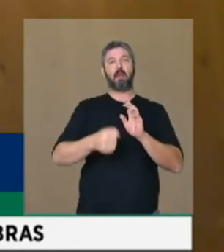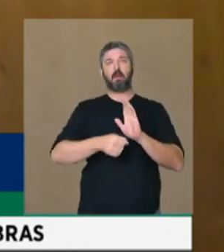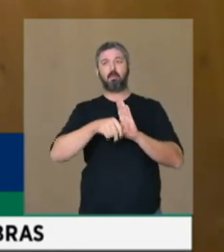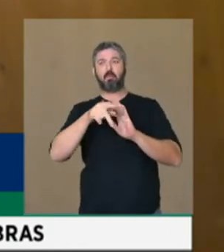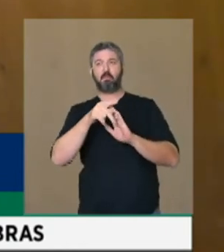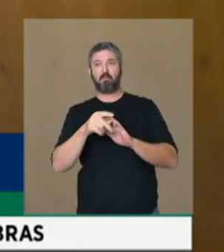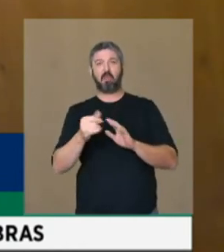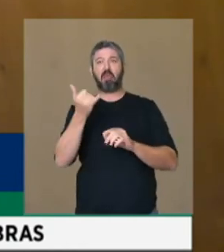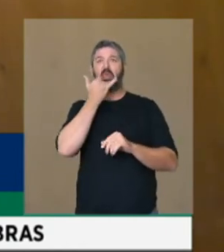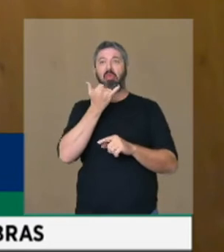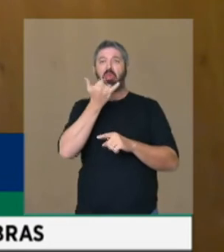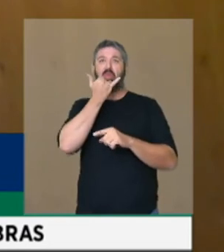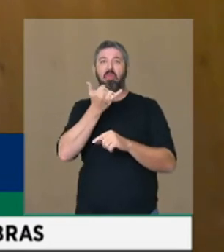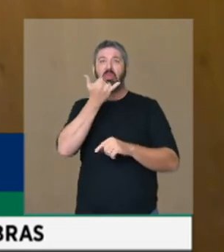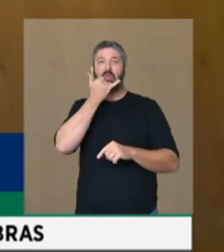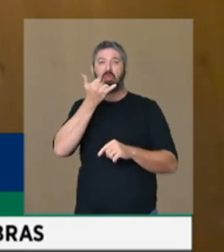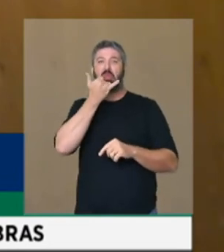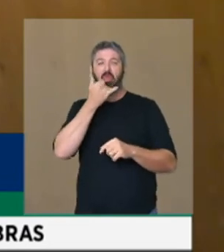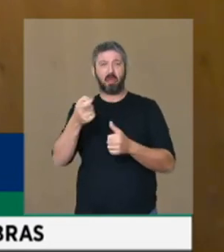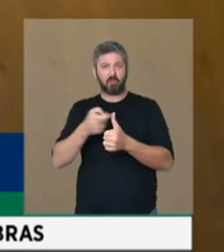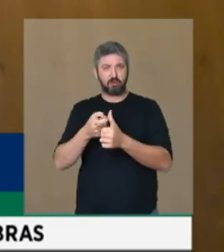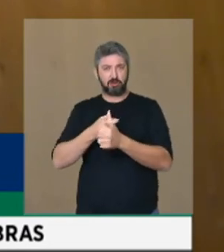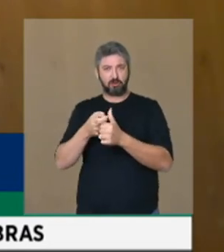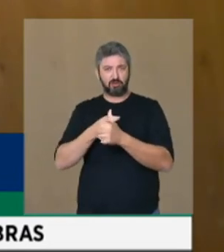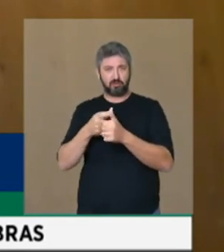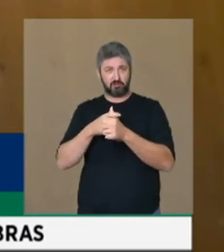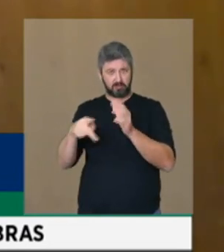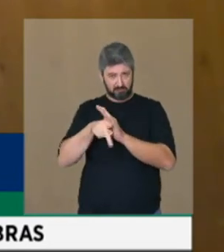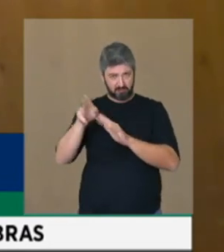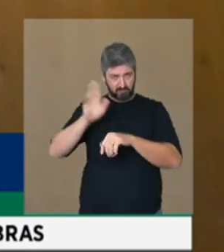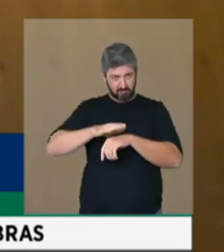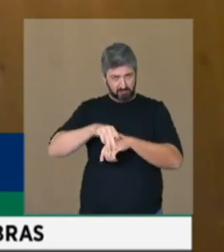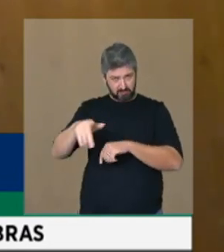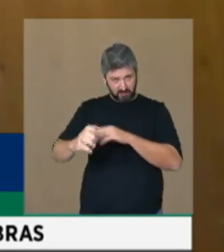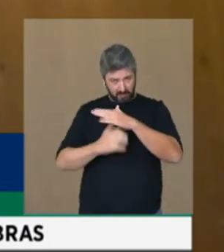É O BRASIL. E, MAIS AINDA, DEPOIS QUE PRIVATIZADA A ELETROBRAS, O QUE O GOVERNO...